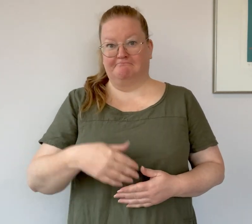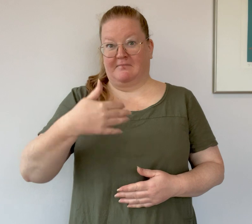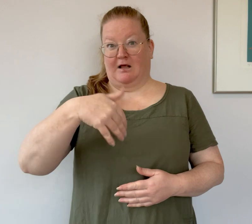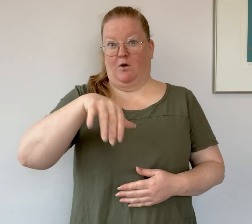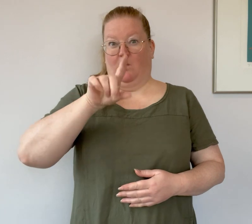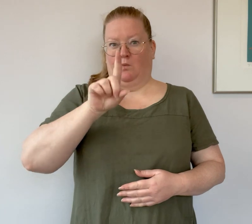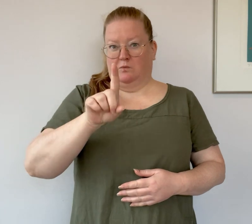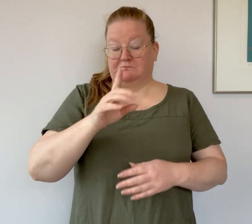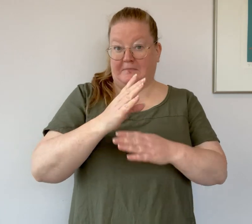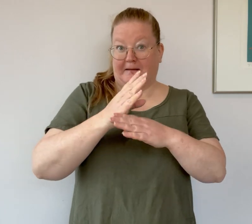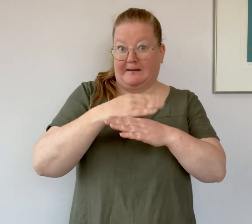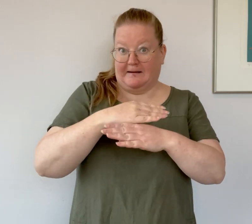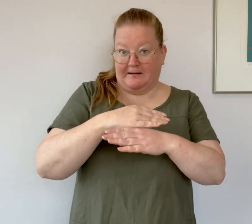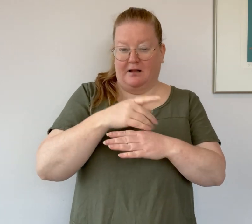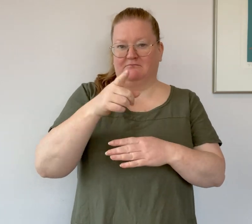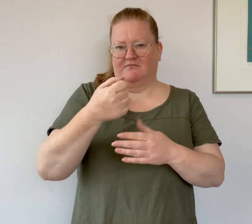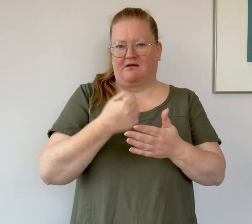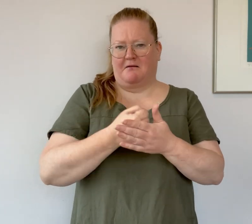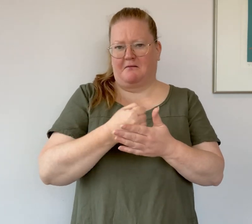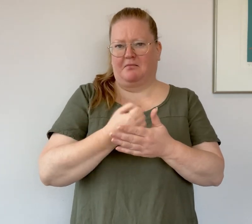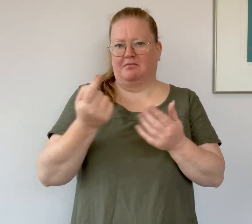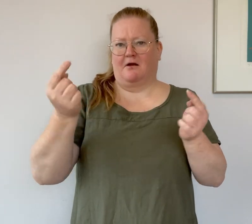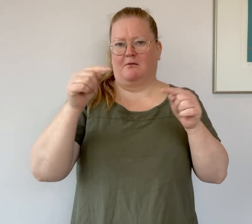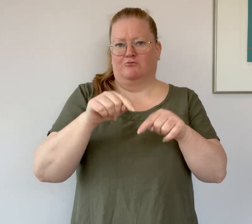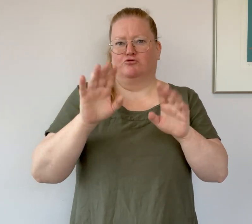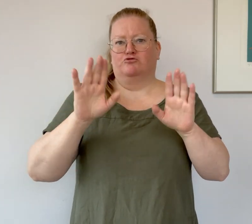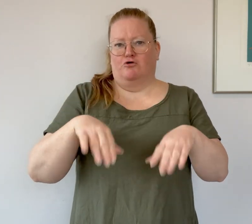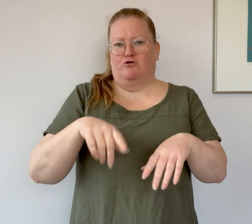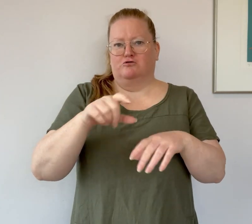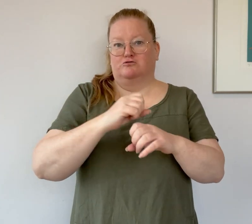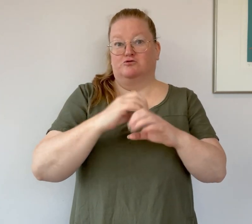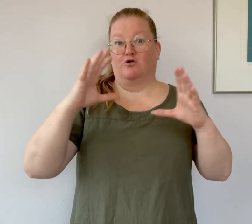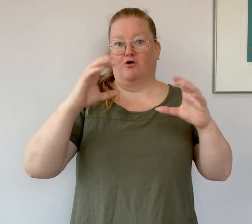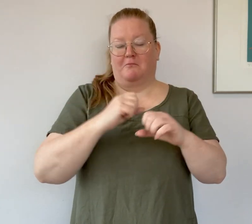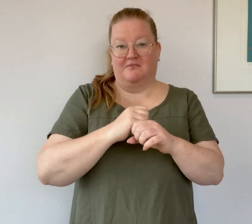Sinun kannattaa tulla Zoomiin jo ennen klo 13.